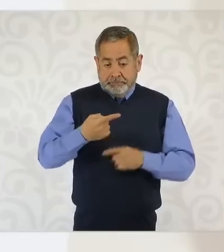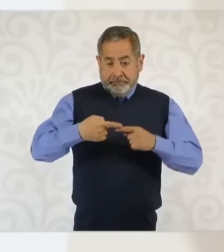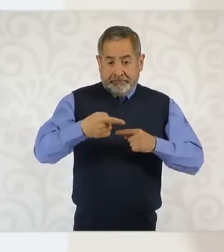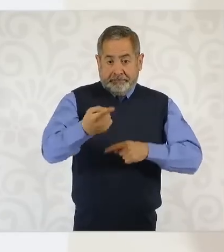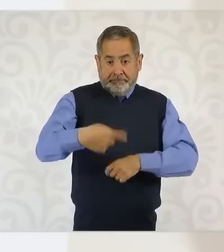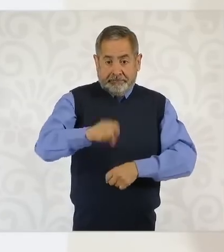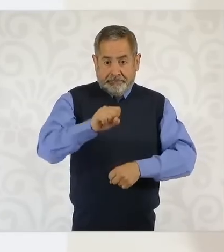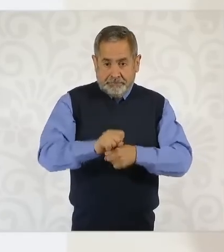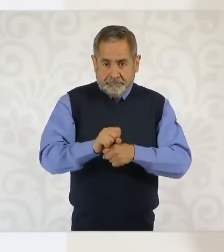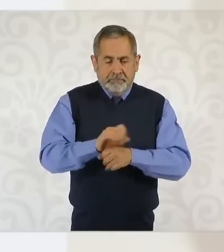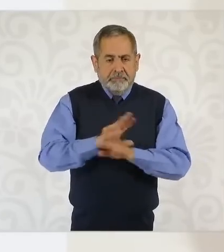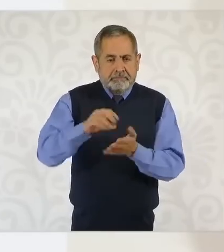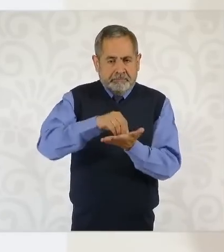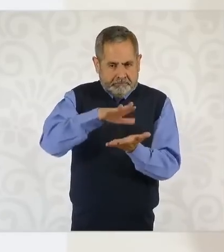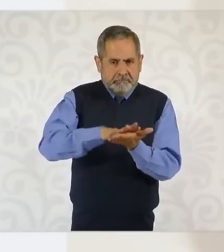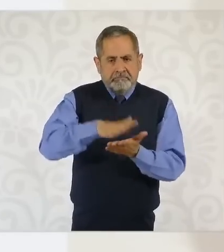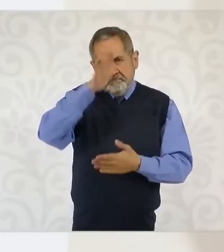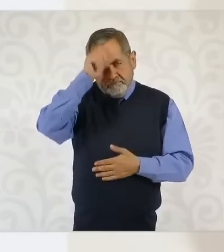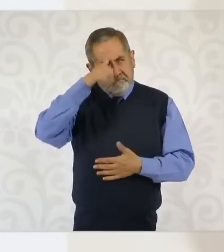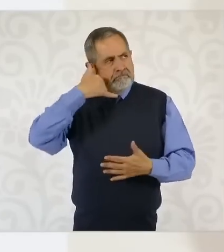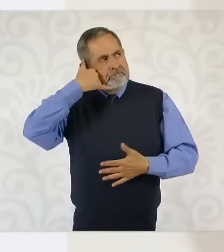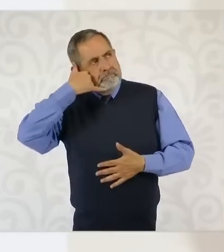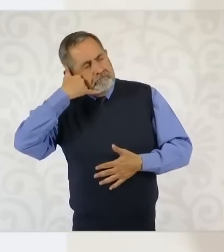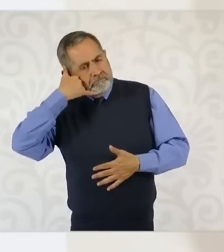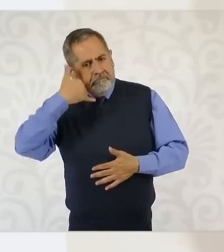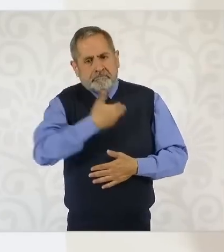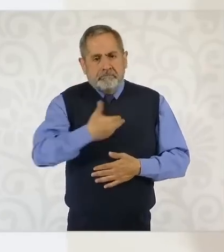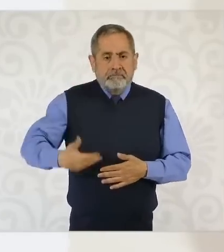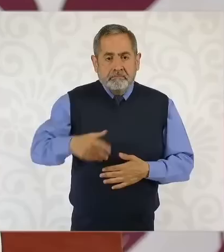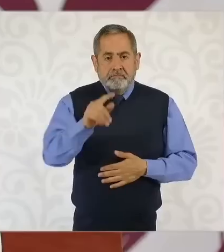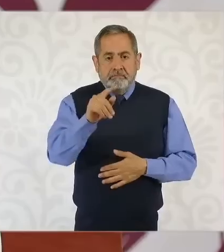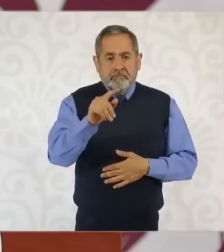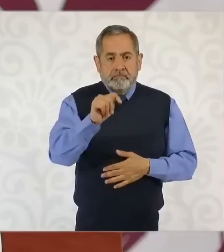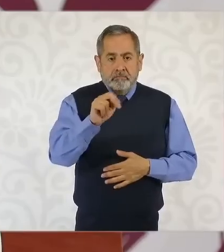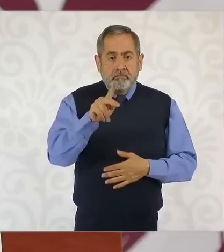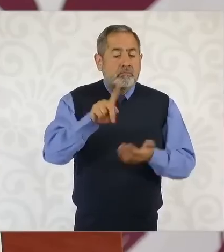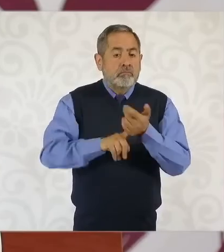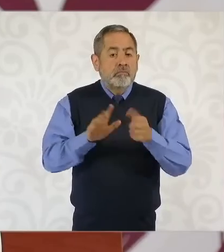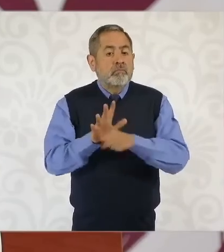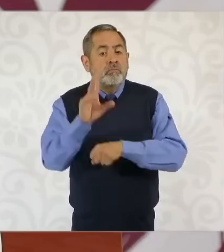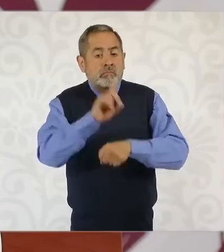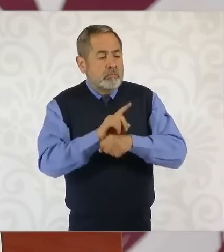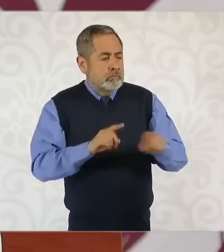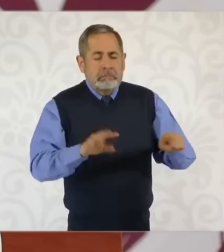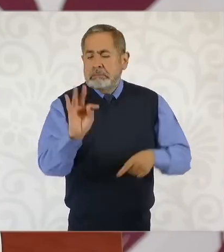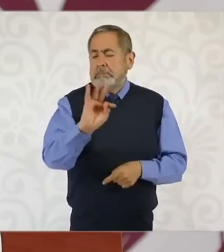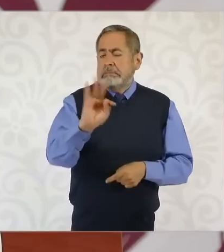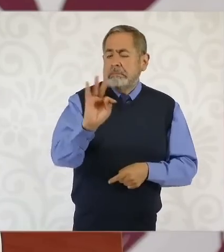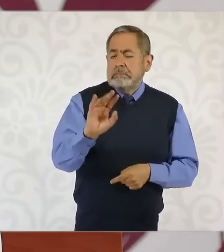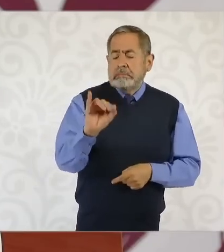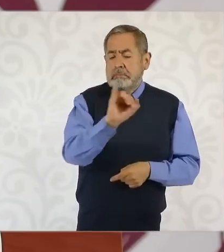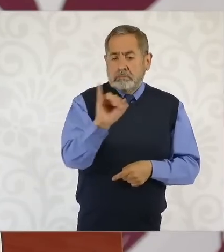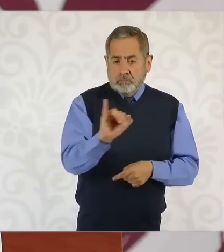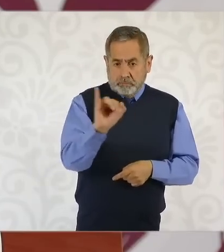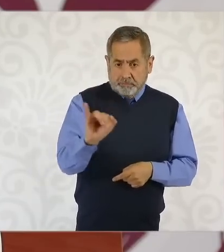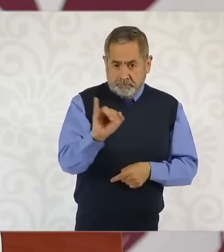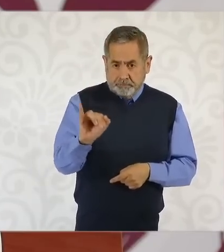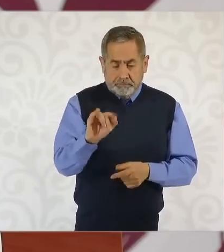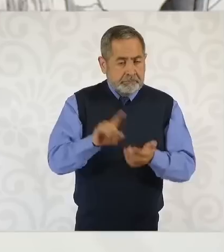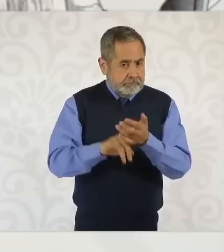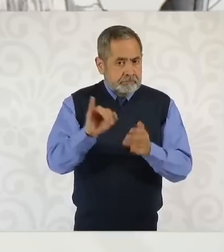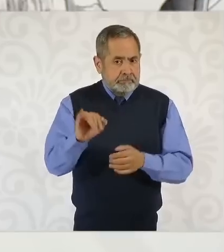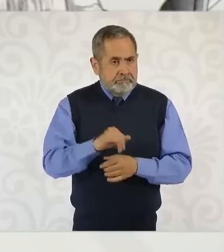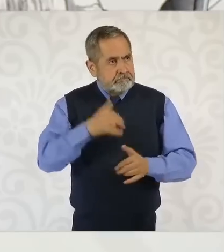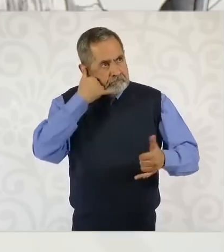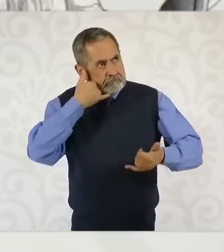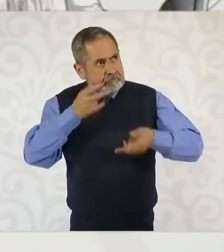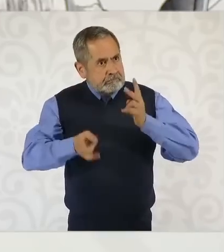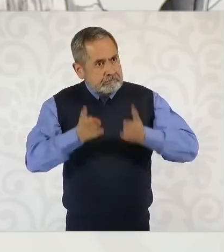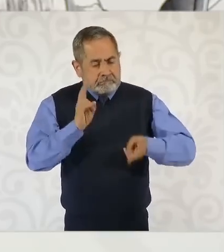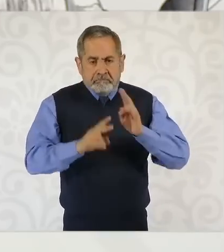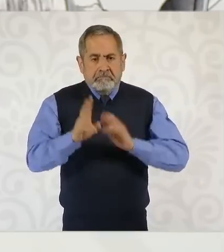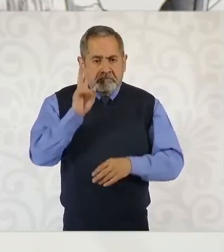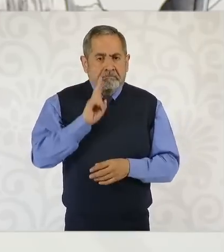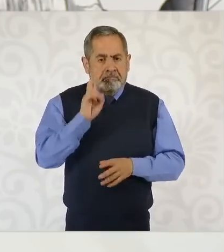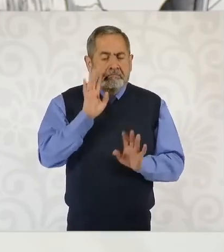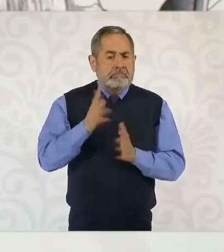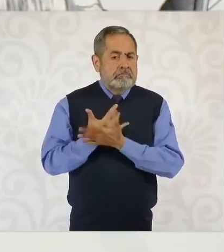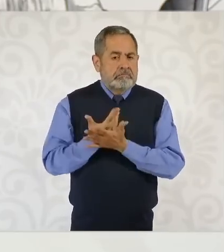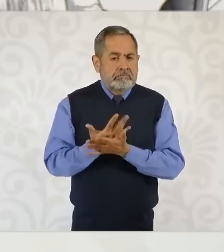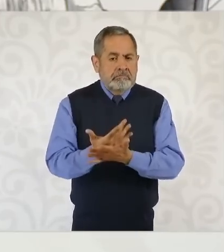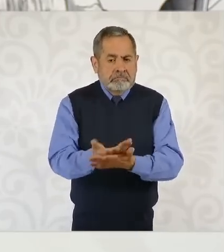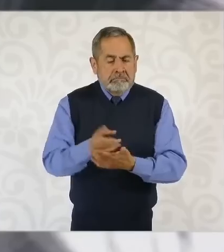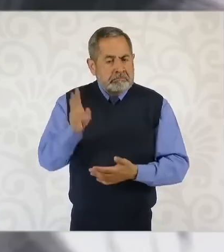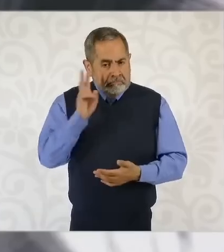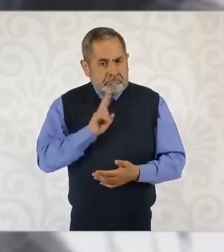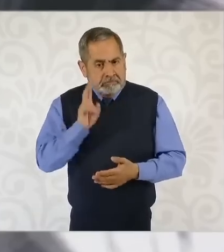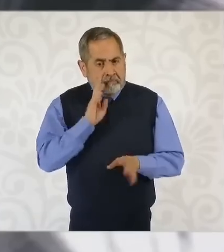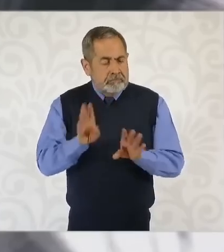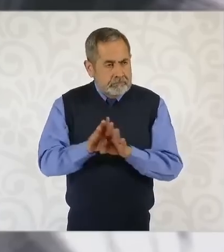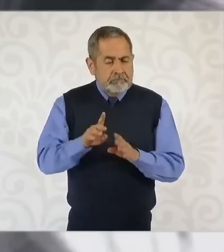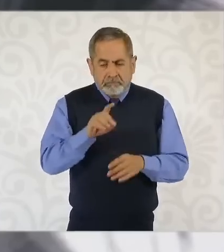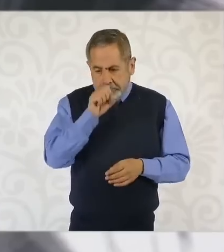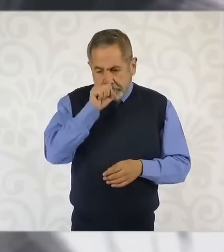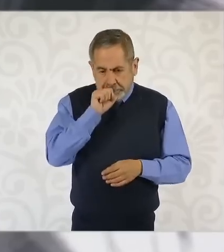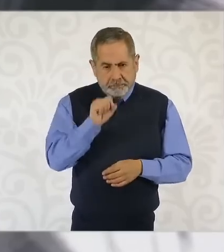con el presidente Trump Qué día probablemente el jueves entonces vamos a a esperar también e de